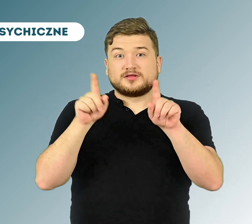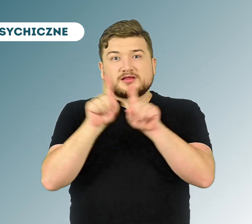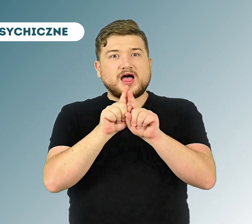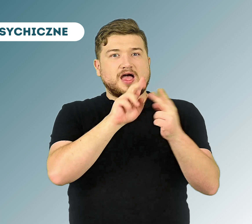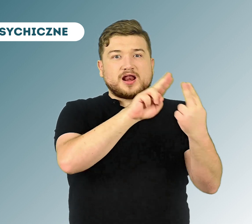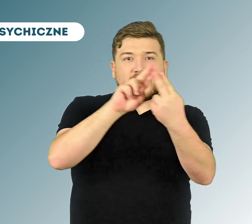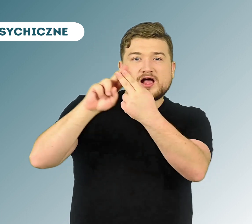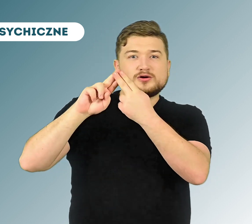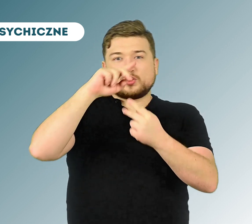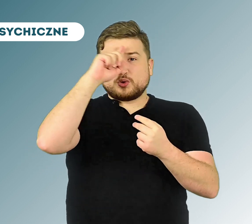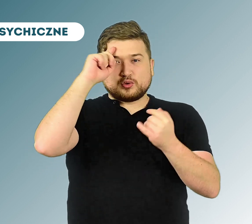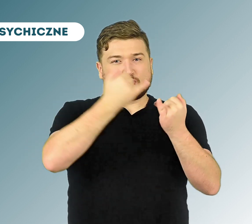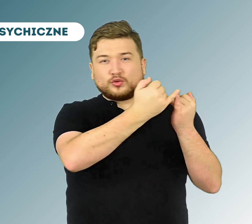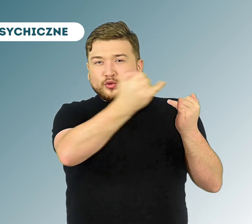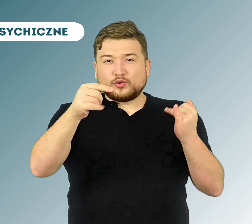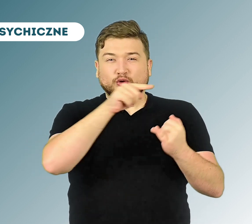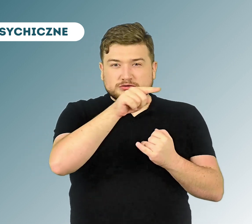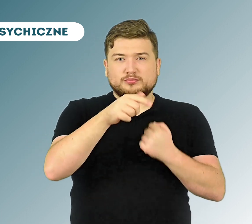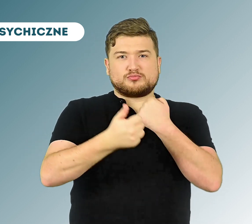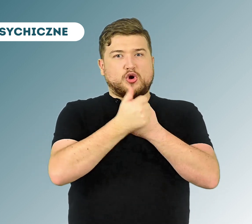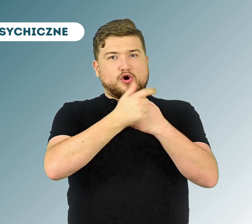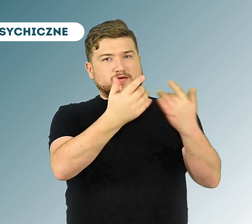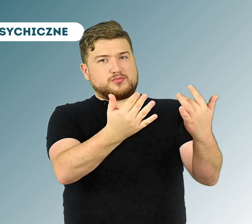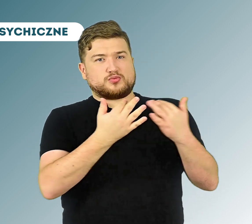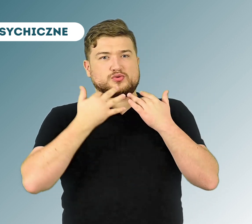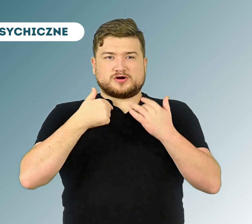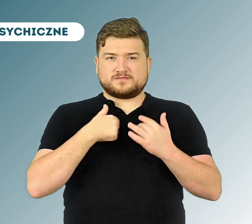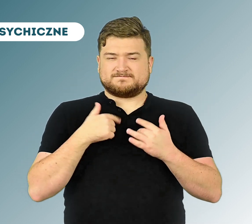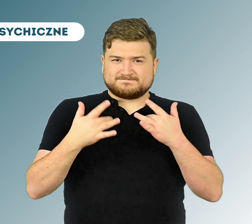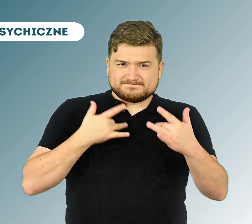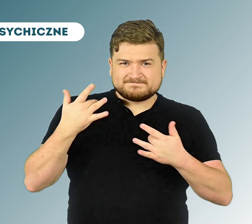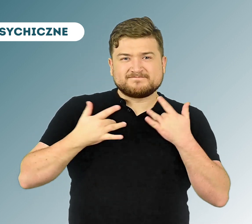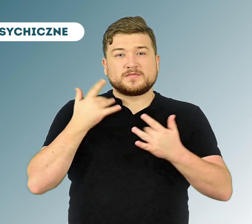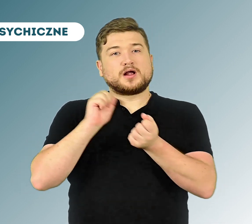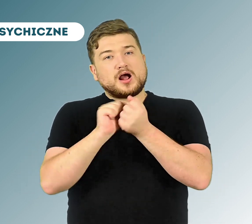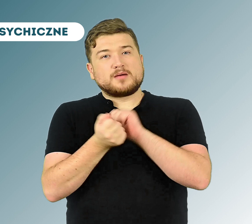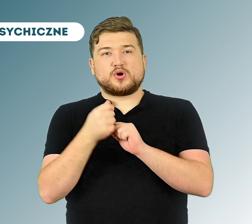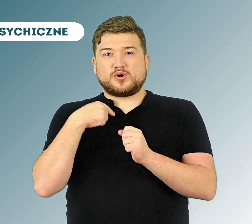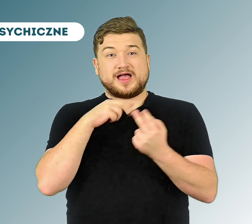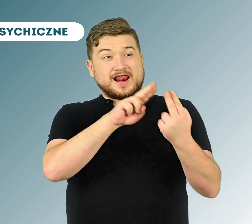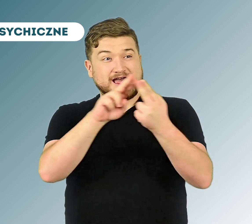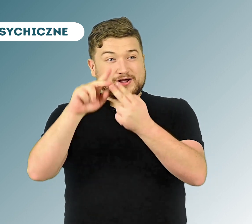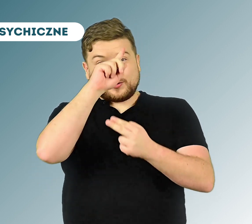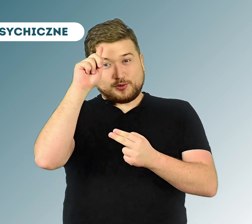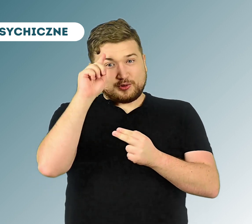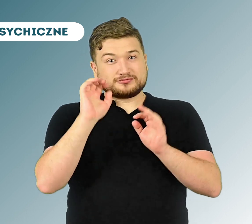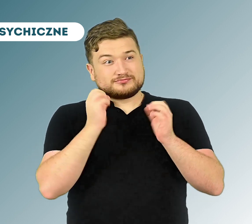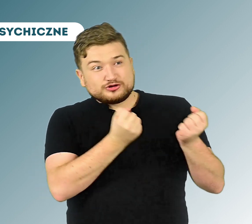i relacje z innymi ludźmi będące źródłem cierpienia lub utrudnień w indywidualnym funkcjonowaniu